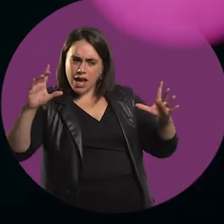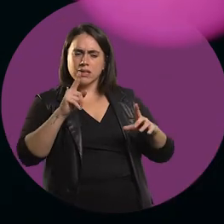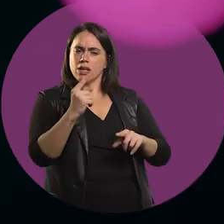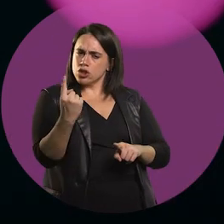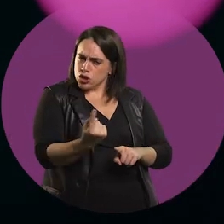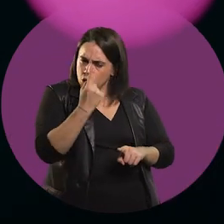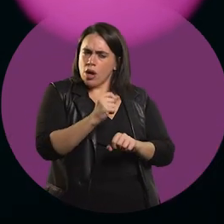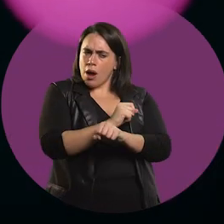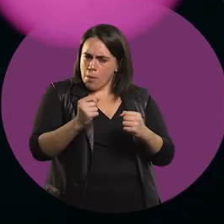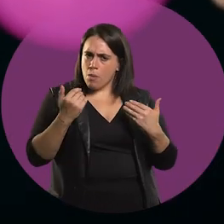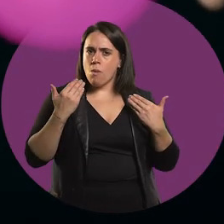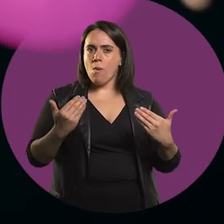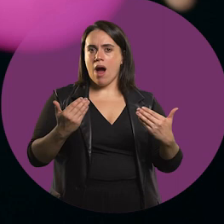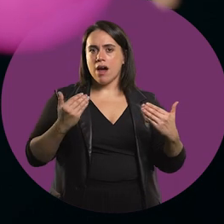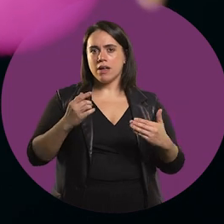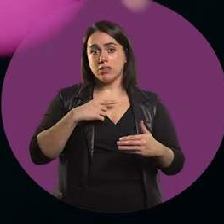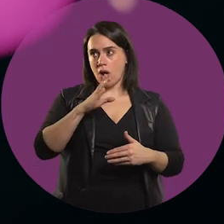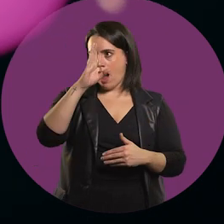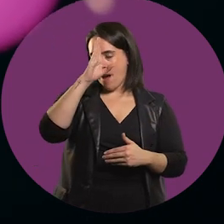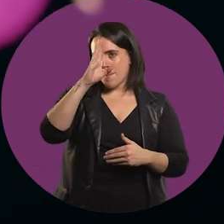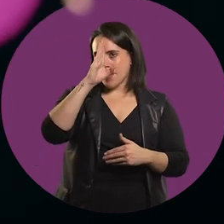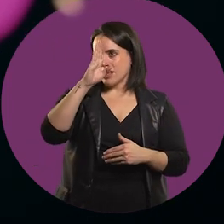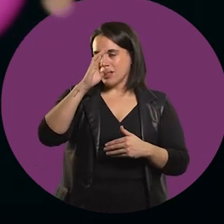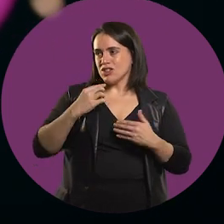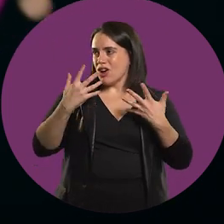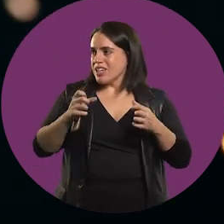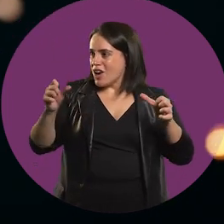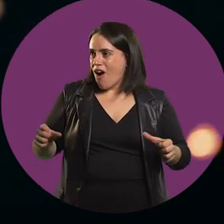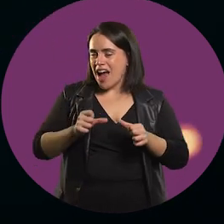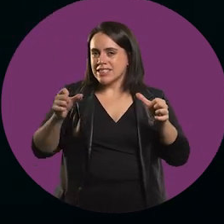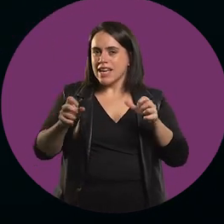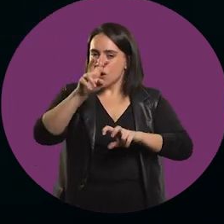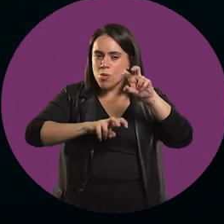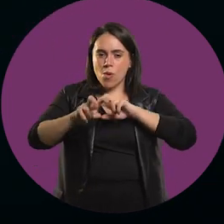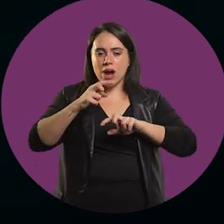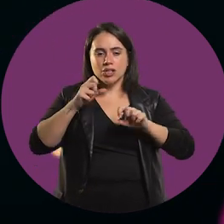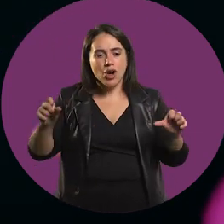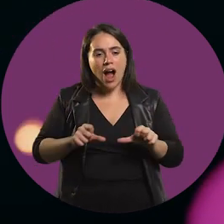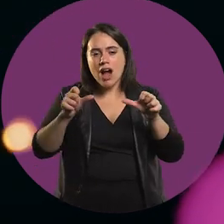Poder valerme por mí misma y poder hacer las cosas lo mejor posible.